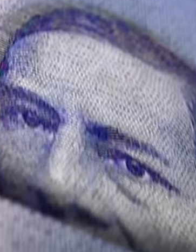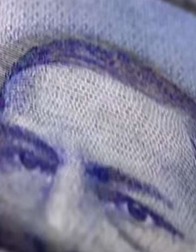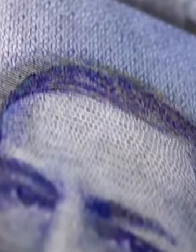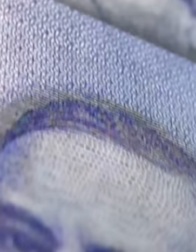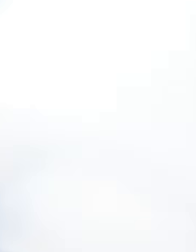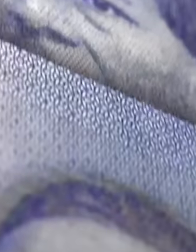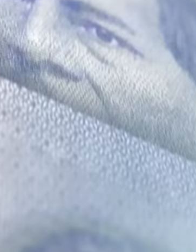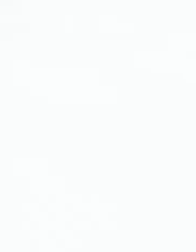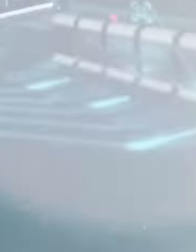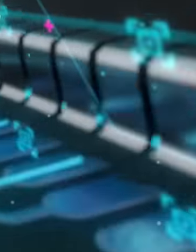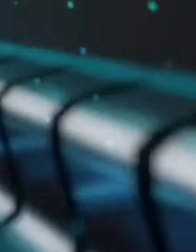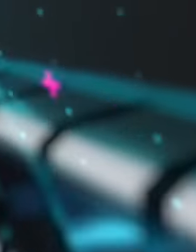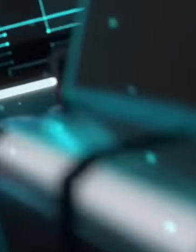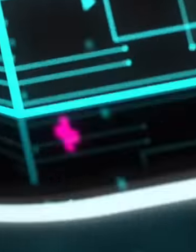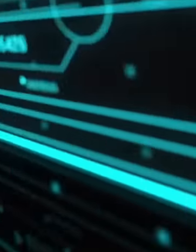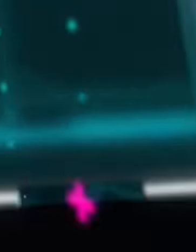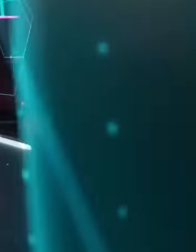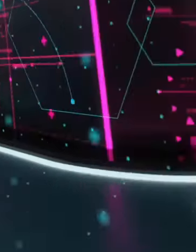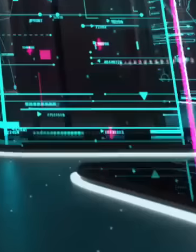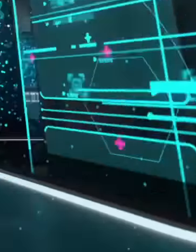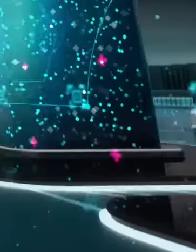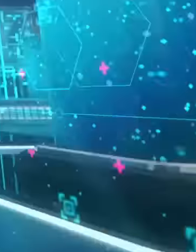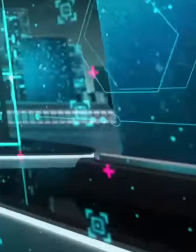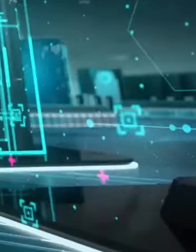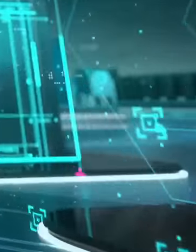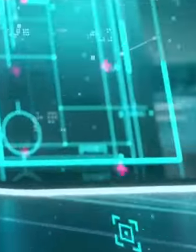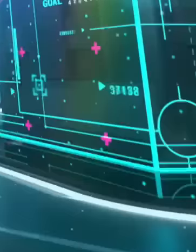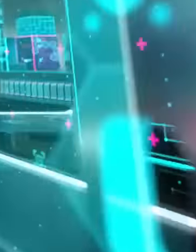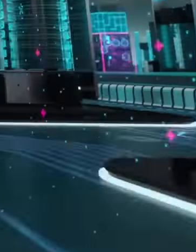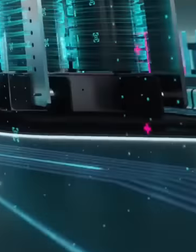El conflicto tiene su origen en el programa de industria manufacturera, maquiladora y